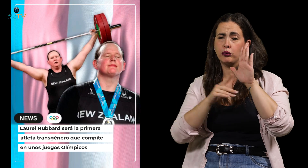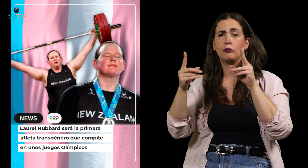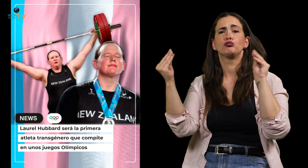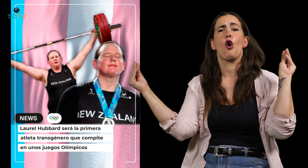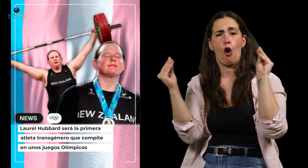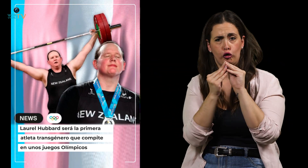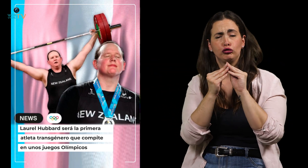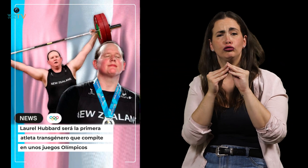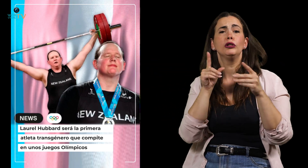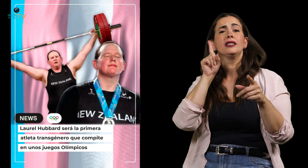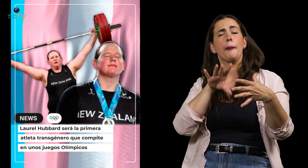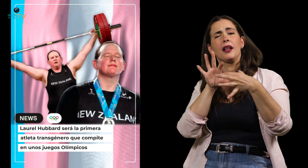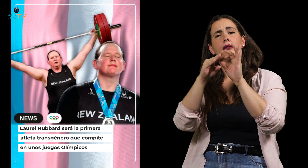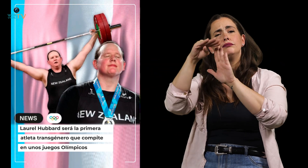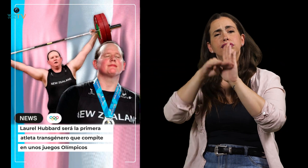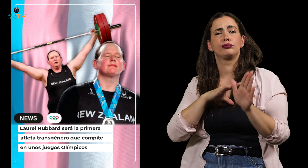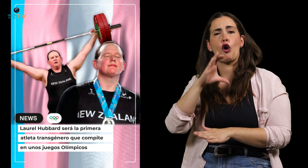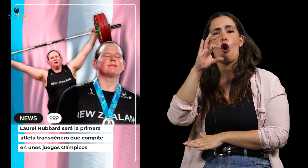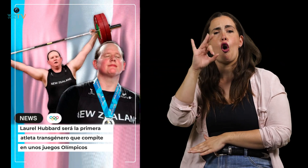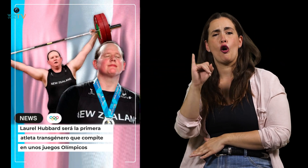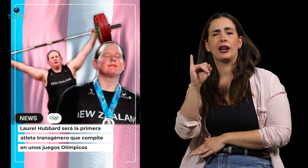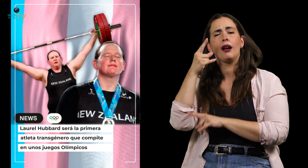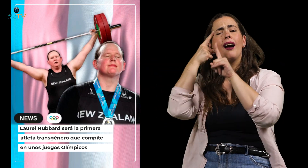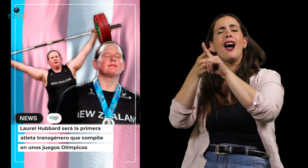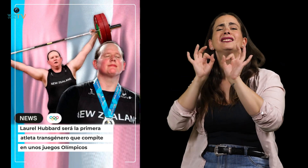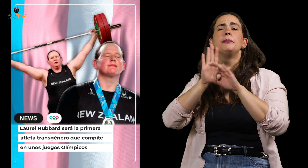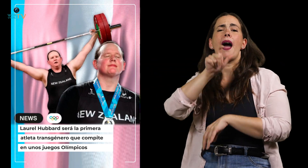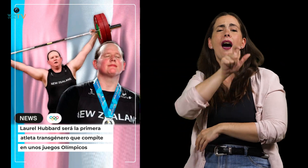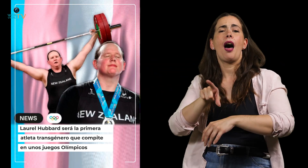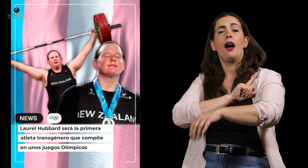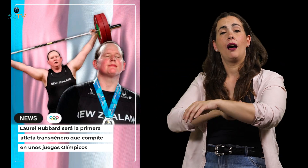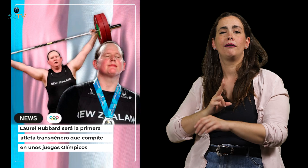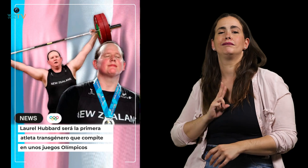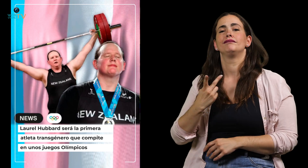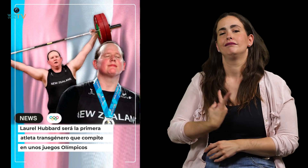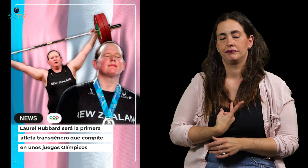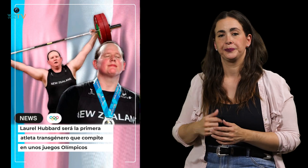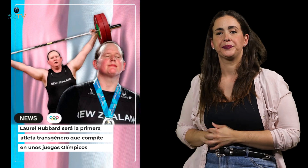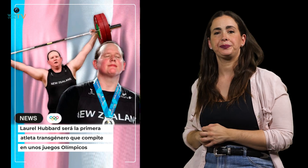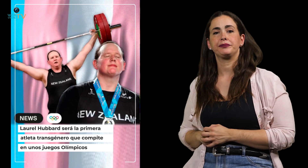incluidos los que se basan en las pautas del COI para los atletas transgénero.